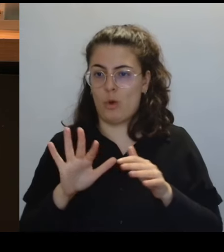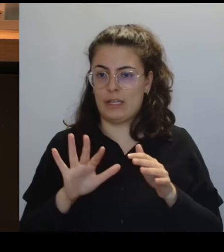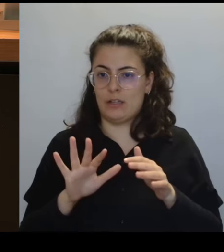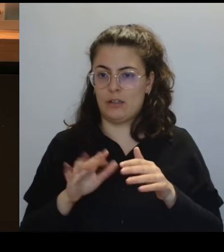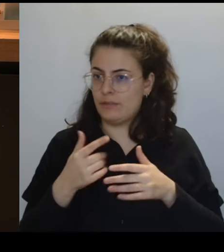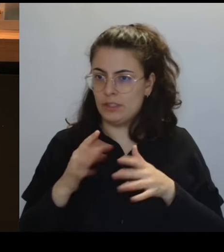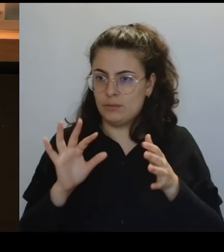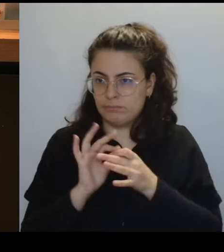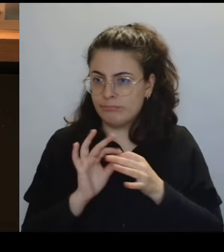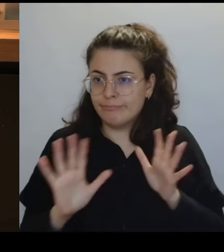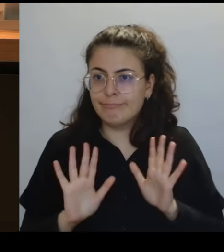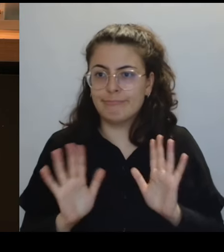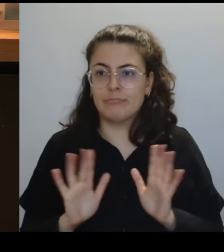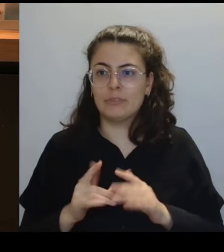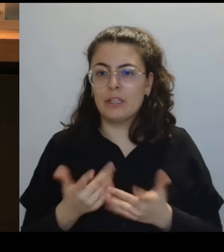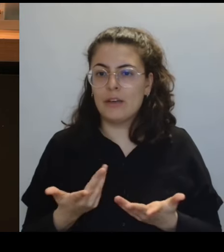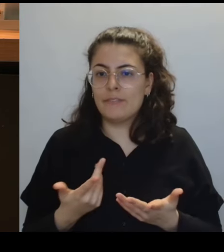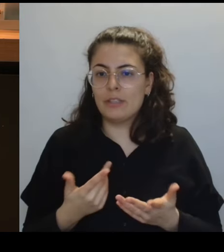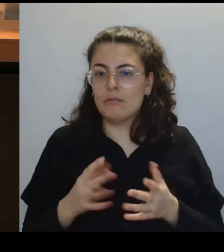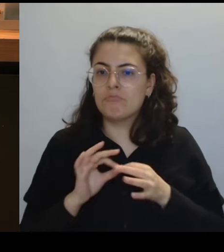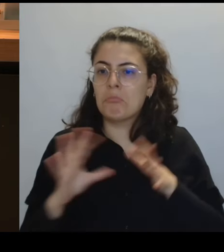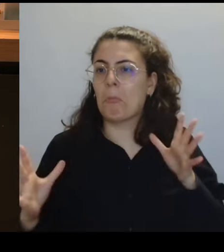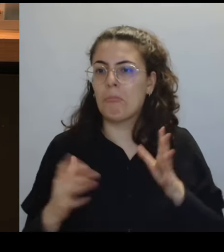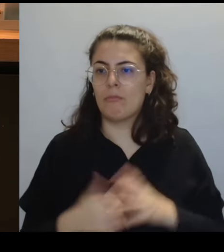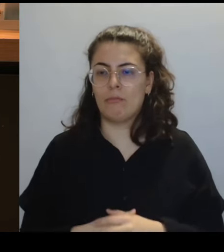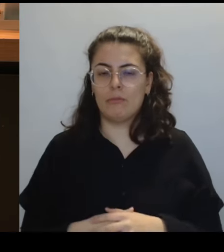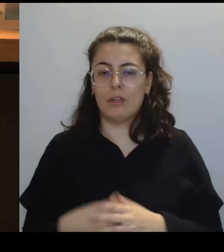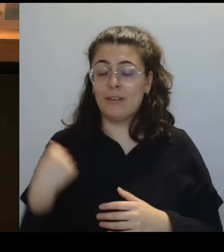Wir hatten im Dezember eine Anhörung im Mobilitätsausschuss